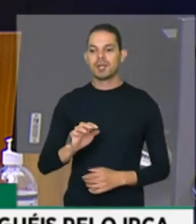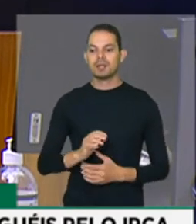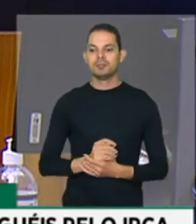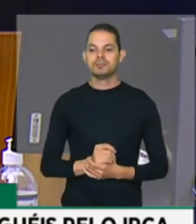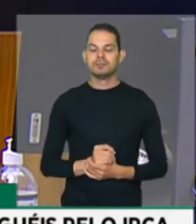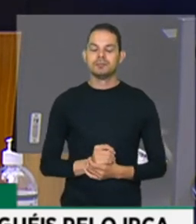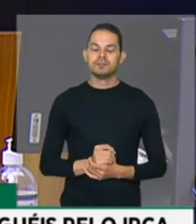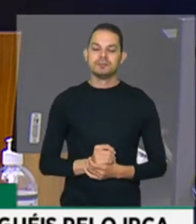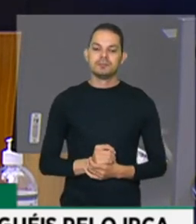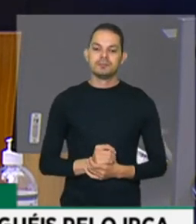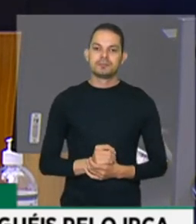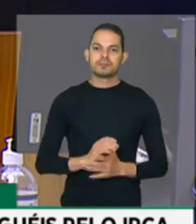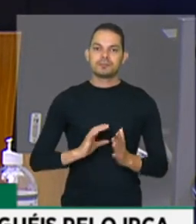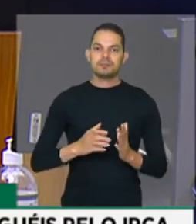AVANTE. PCDOB? -- [DEPUTADO]: